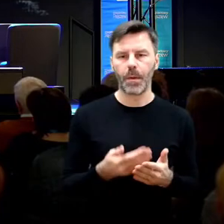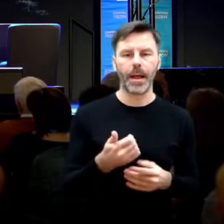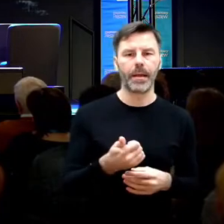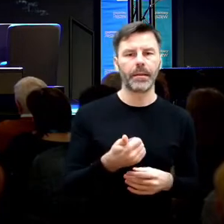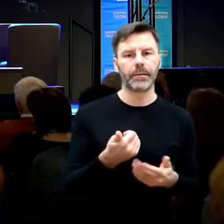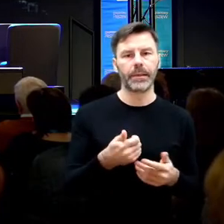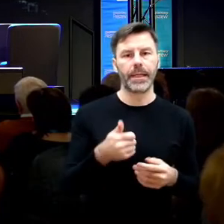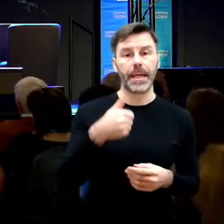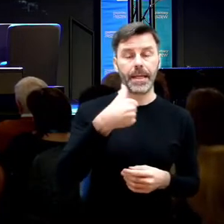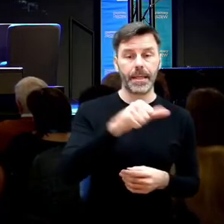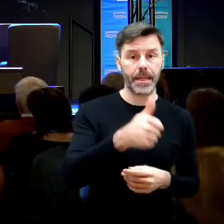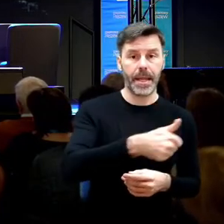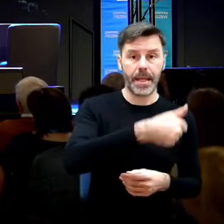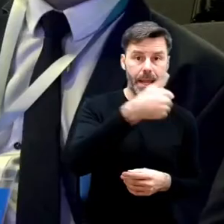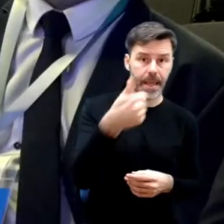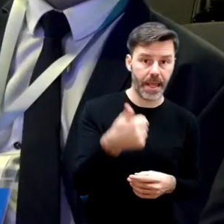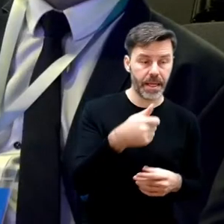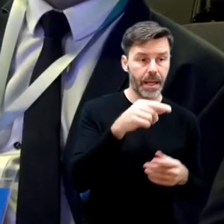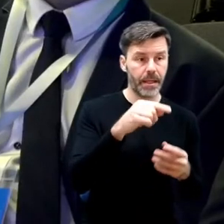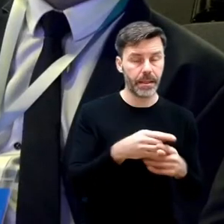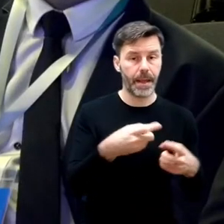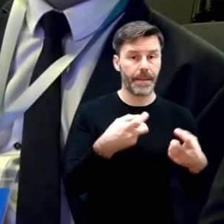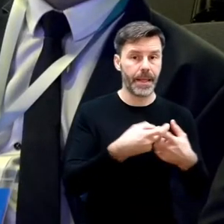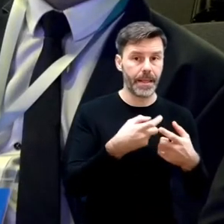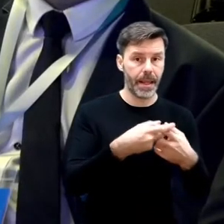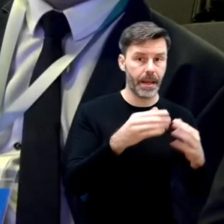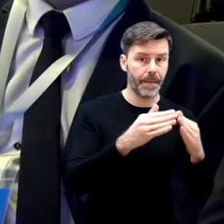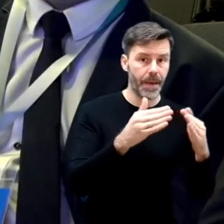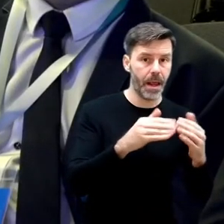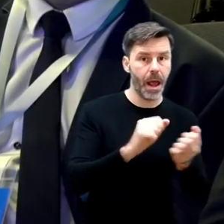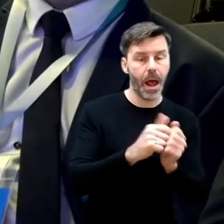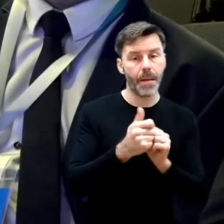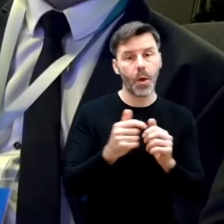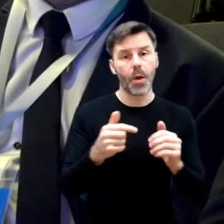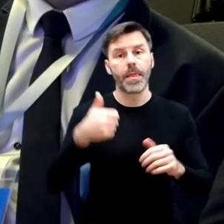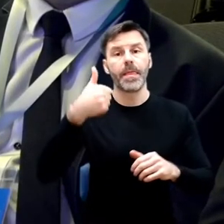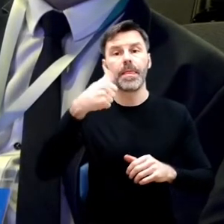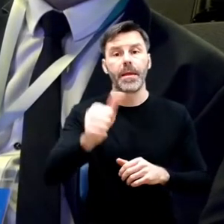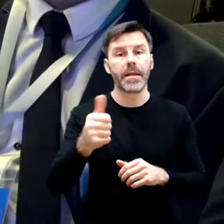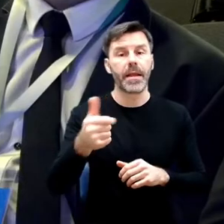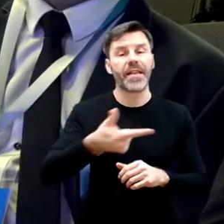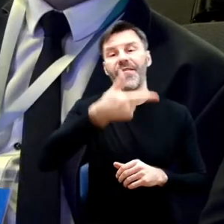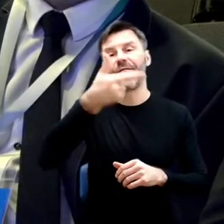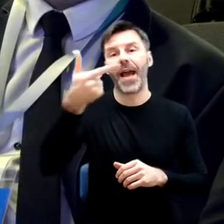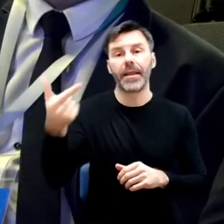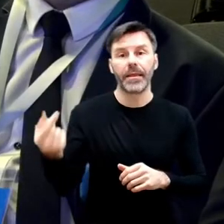dwa dni w tygodniu, bądź zaledwie kilka dni w miesiącu.